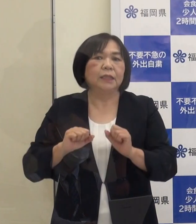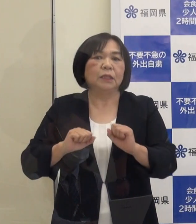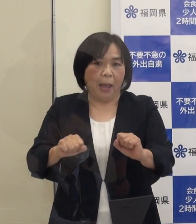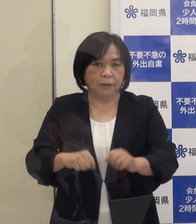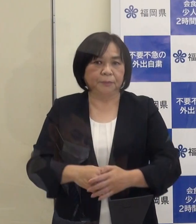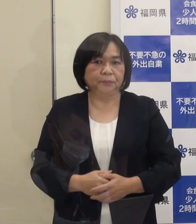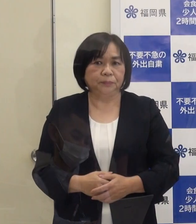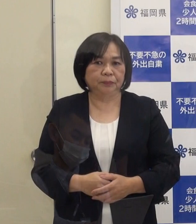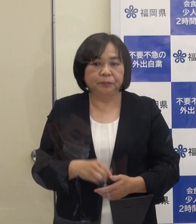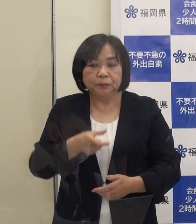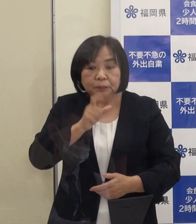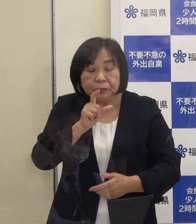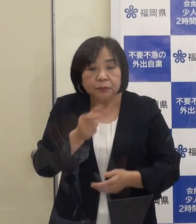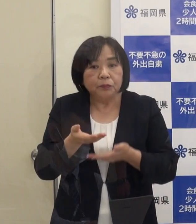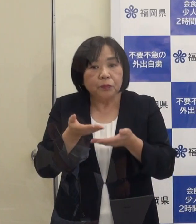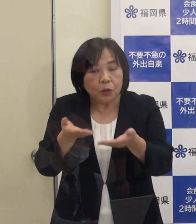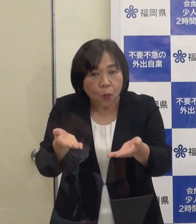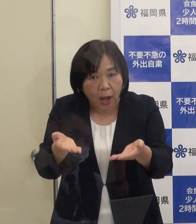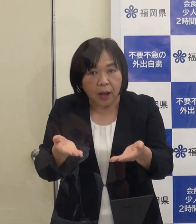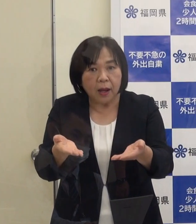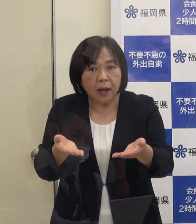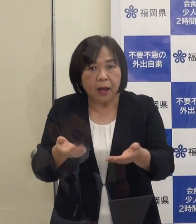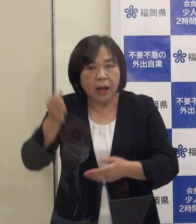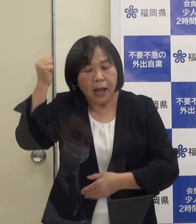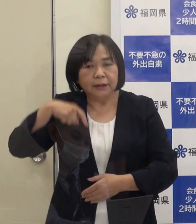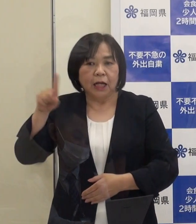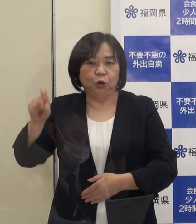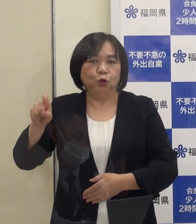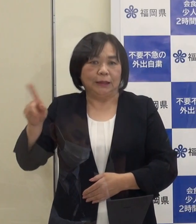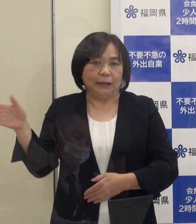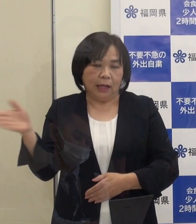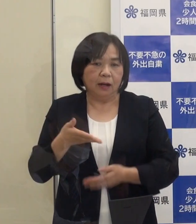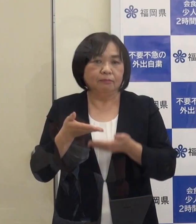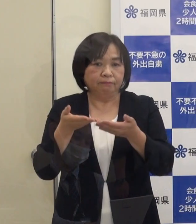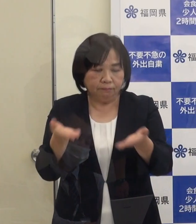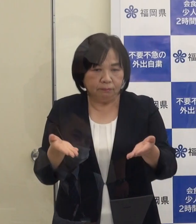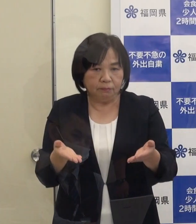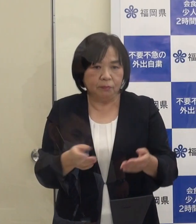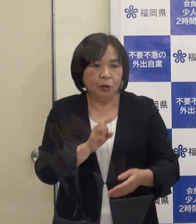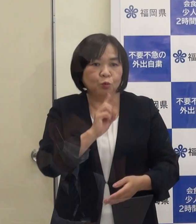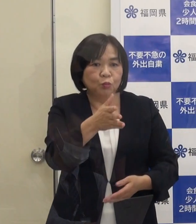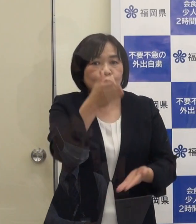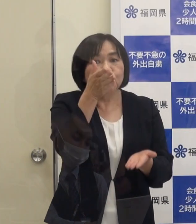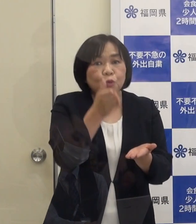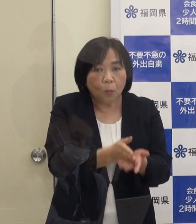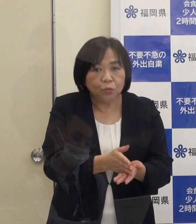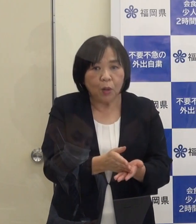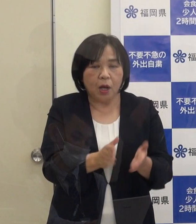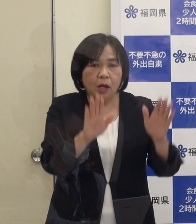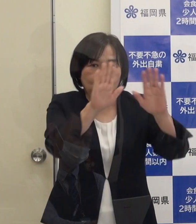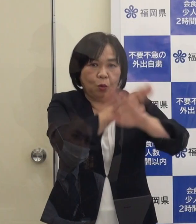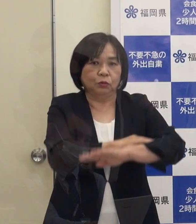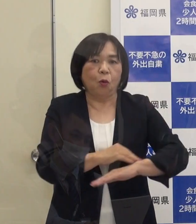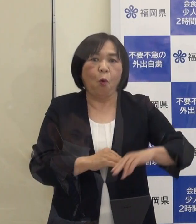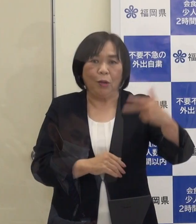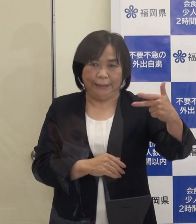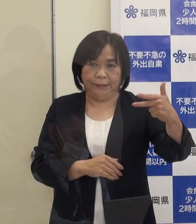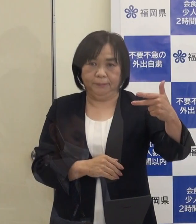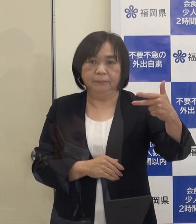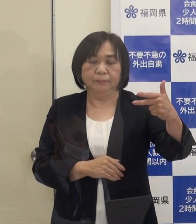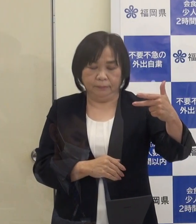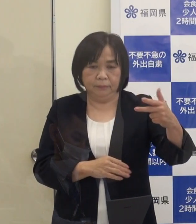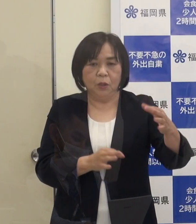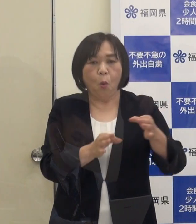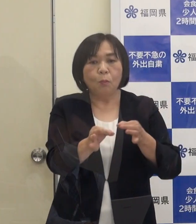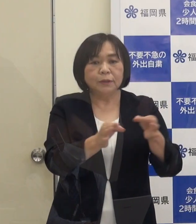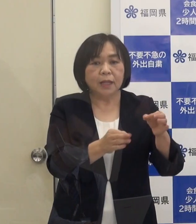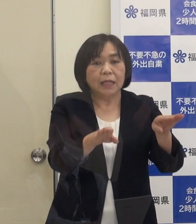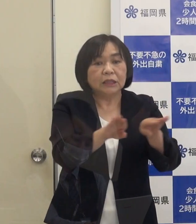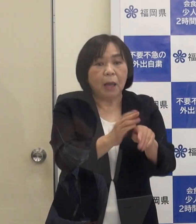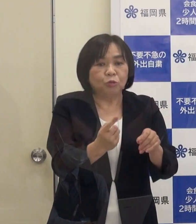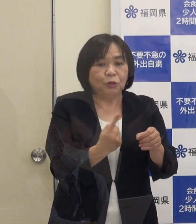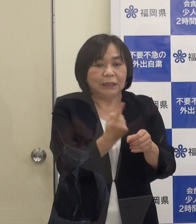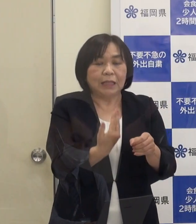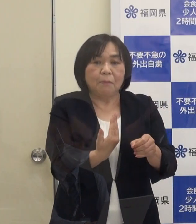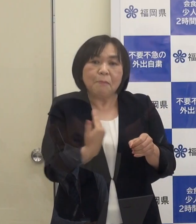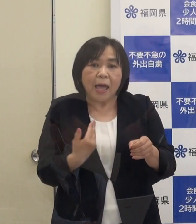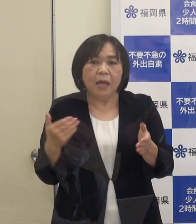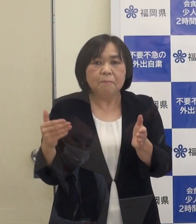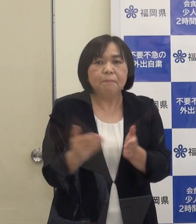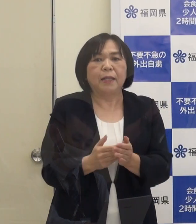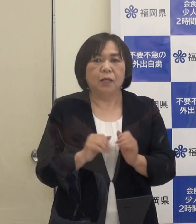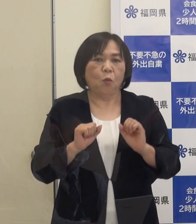酒類の提供は１１時からとし オーダーストップを１９時まで 閉店の１時間前までとします